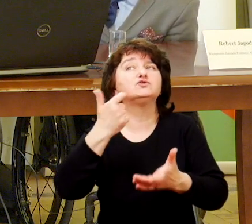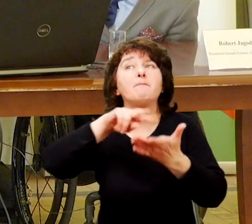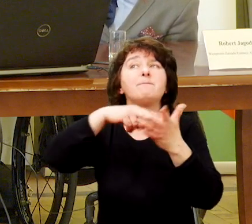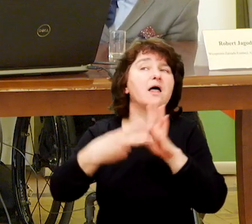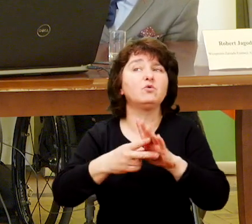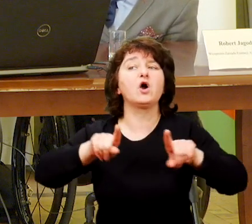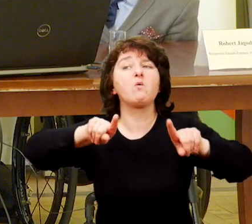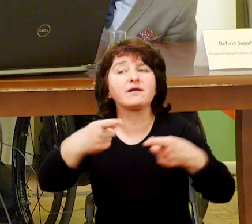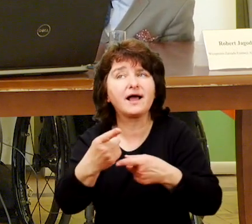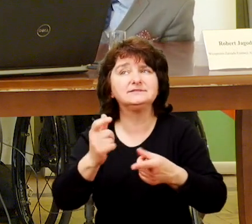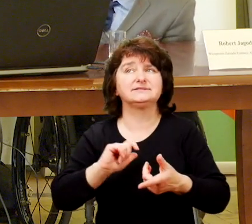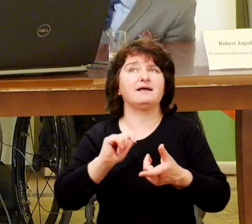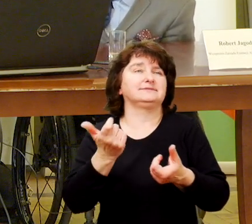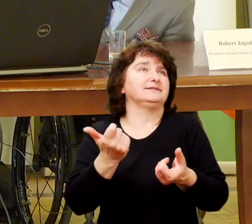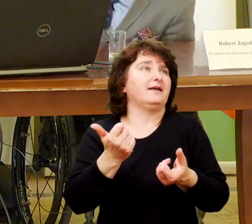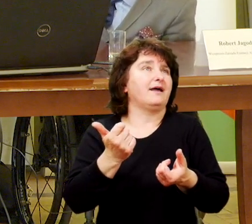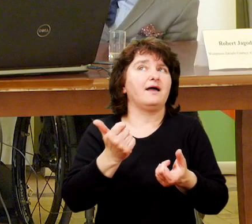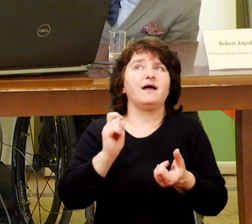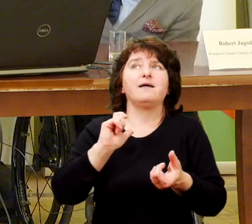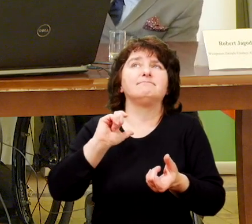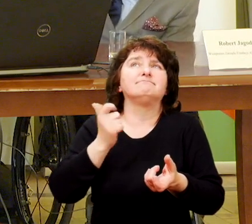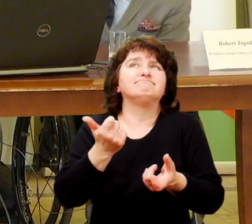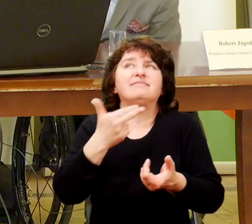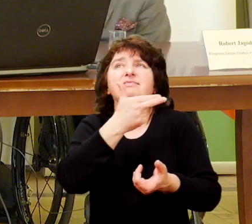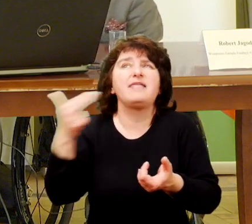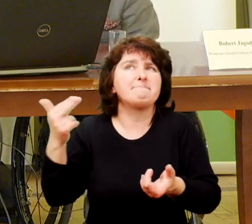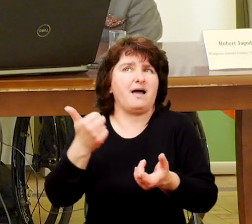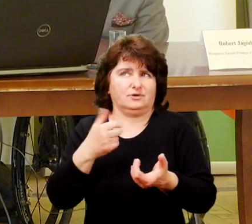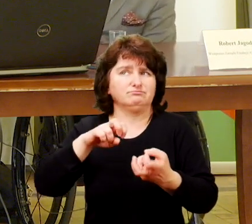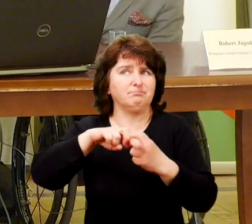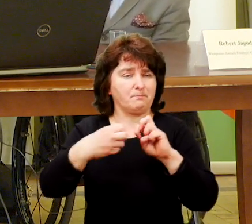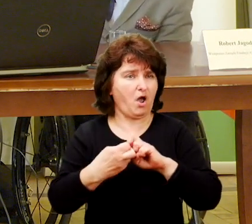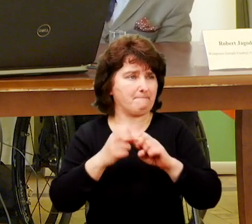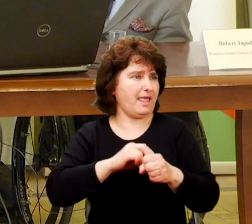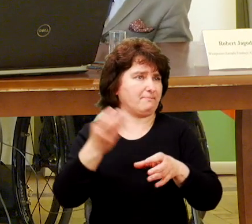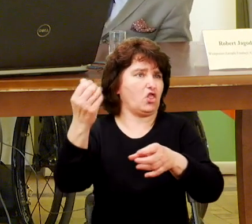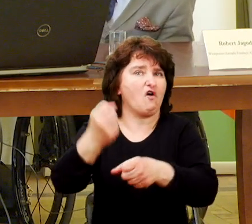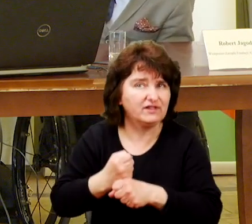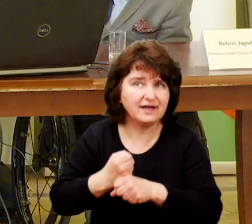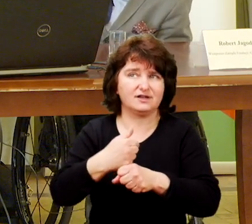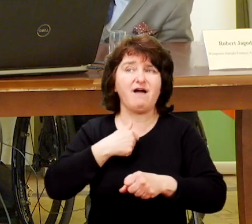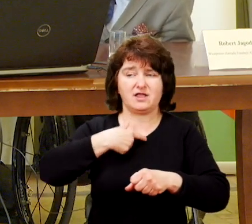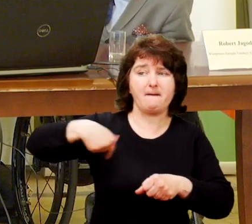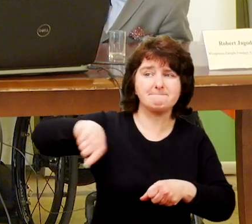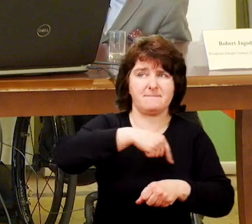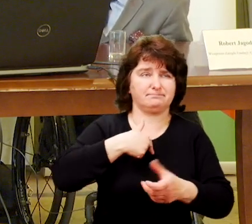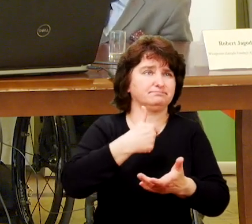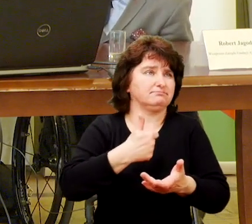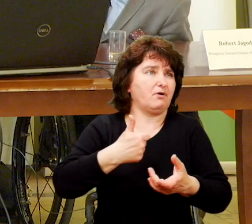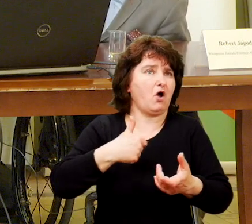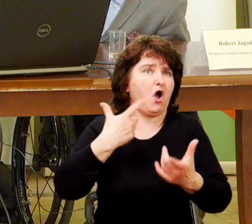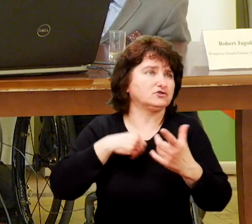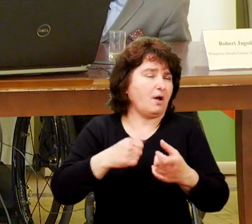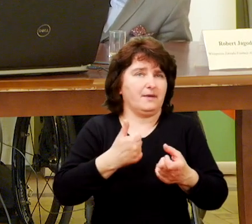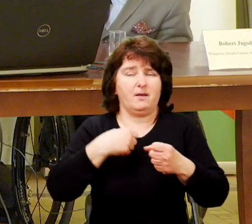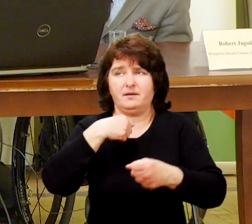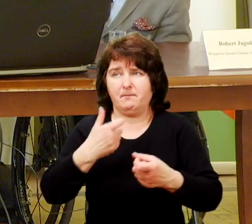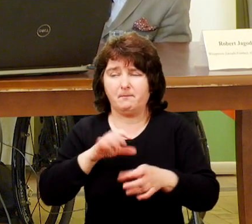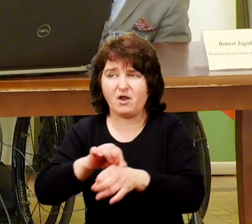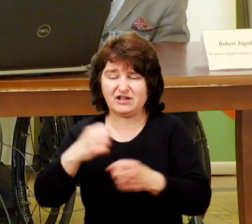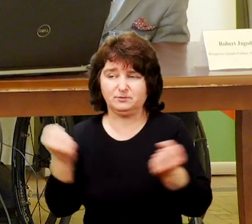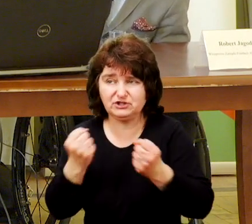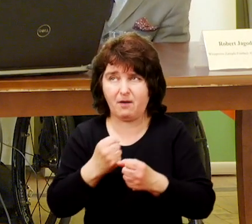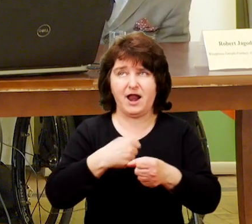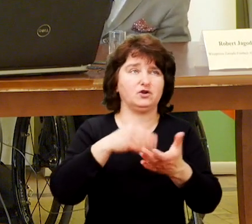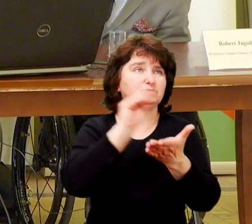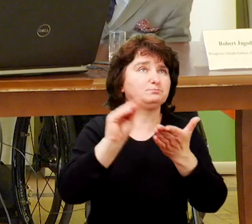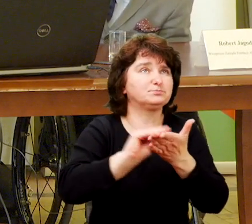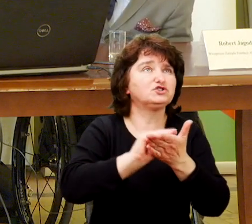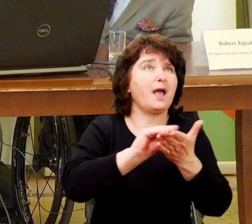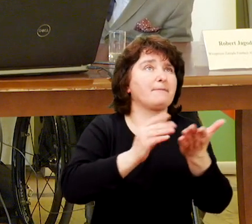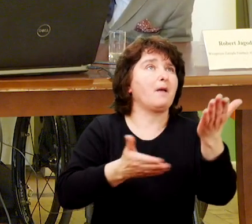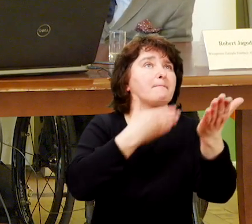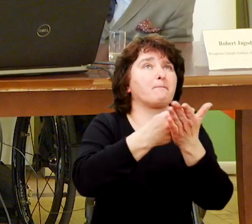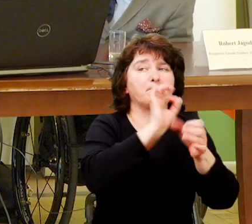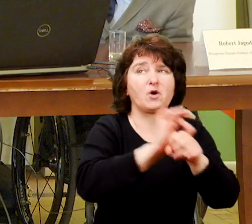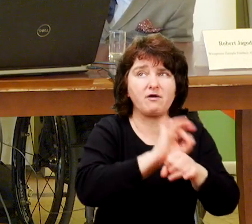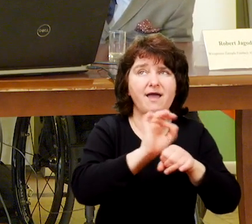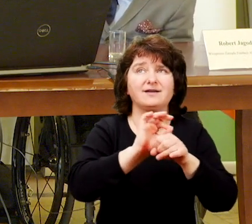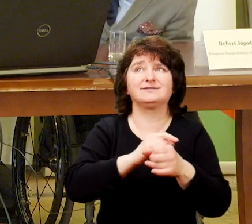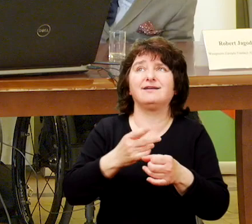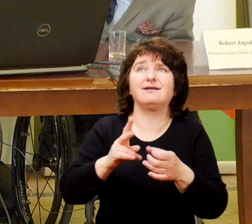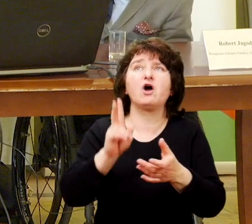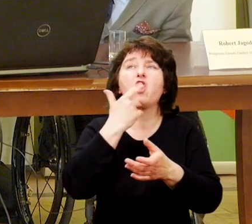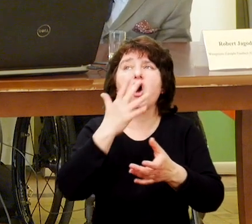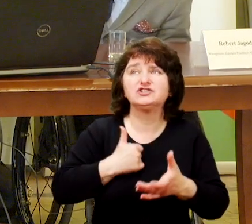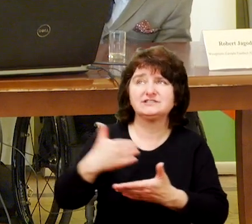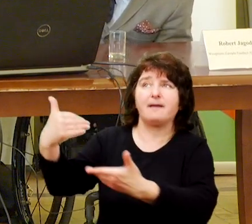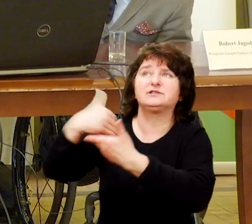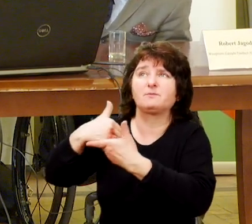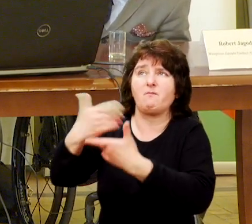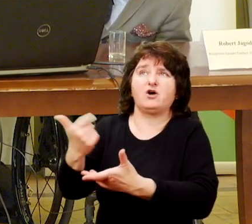Działania finansowego organizacyjnego i tak dalej bo to też nie jest łatwe, bo my jako osoby zarządzające i piszące projekty prowadzące działalność korzystamy ze wsparcia w funduszu wsparcia instytucji centralnych i tak jak państwo widzicie ta pomoc jest naprawdę wysoka